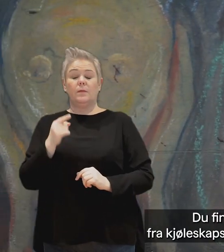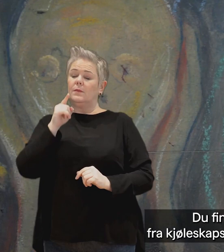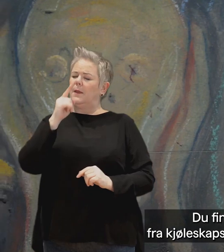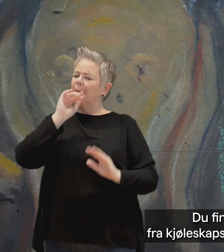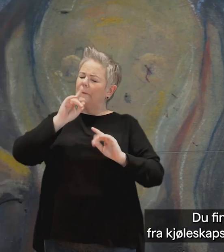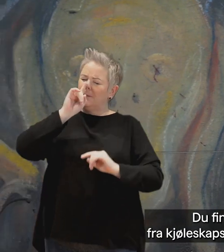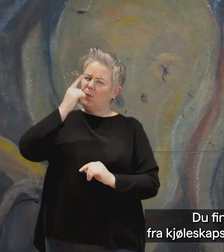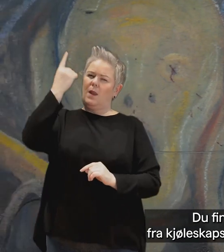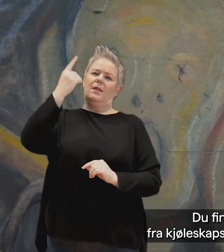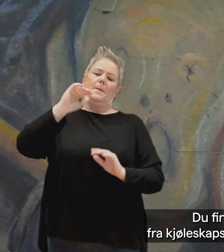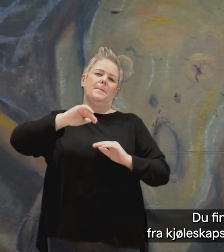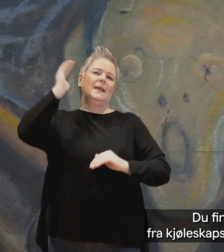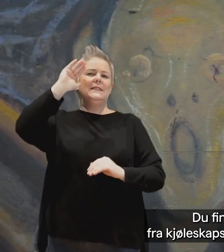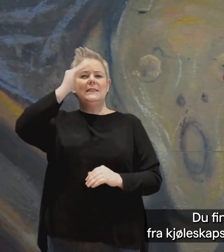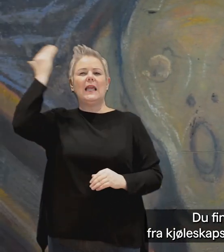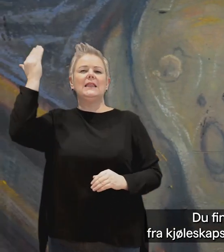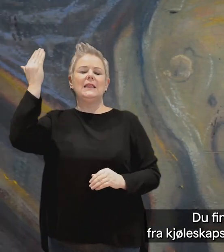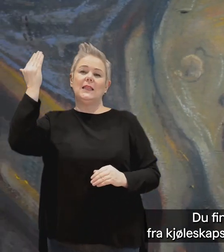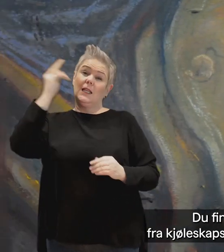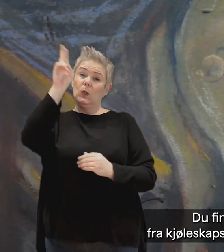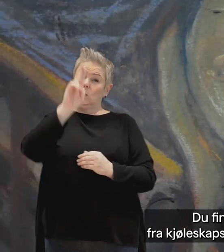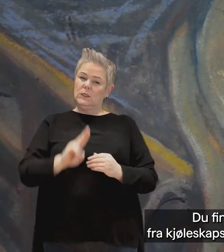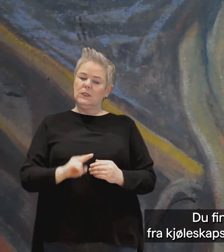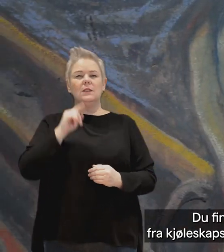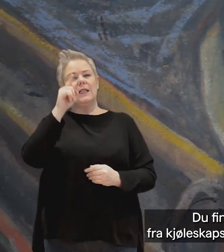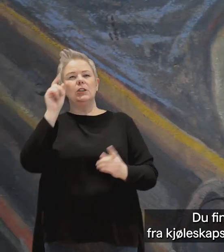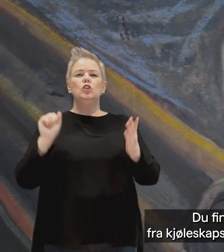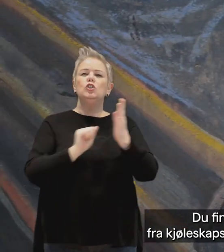Du finner motivet på alt fra kjøleskapsmagneter til skrekkfilmer,